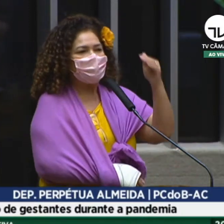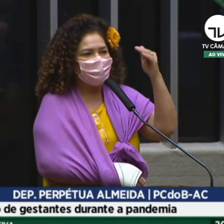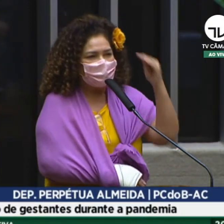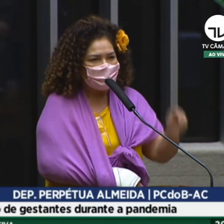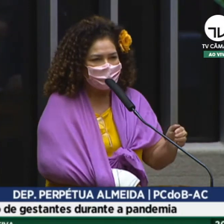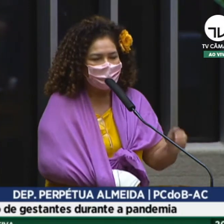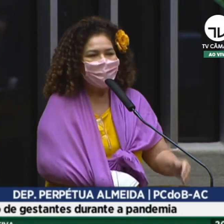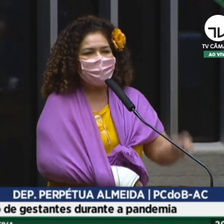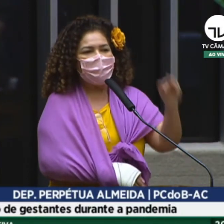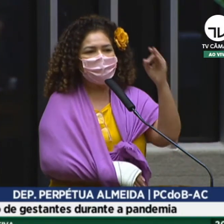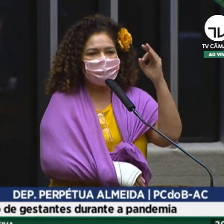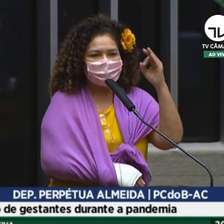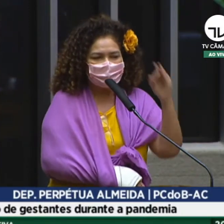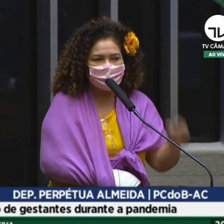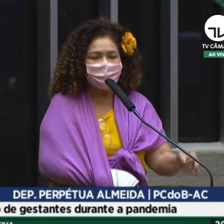IMUNIZAÇÃO TEM SALVADO VIDAS. [SOA A CAMPAINHA]